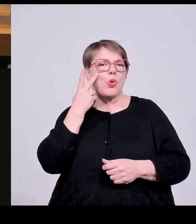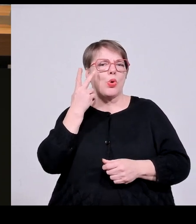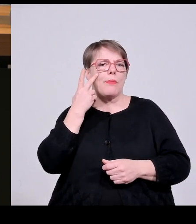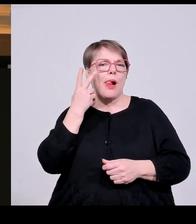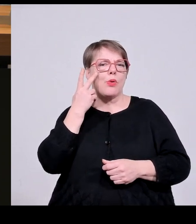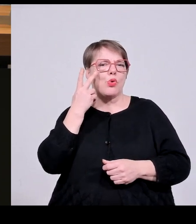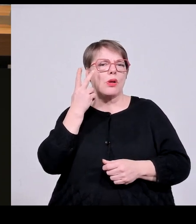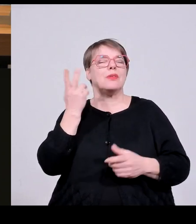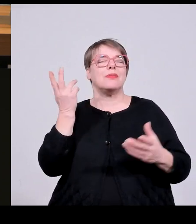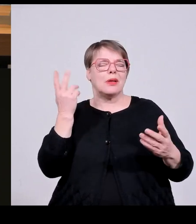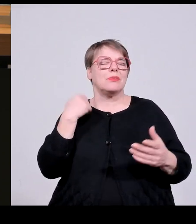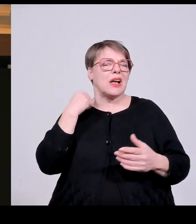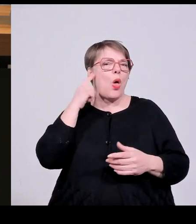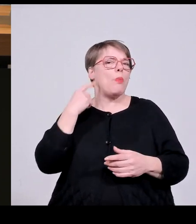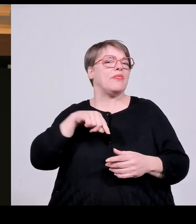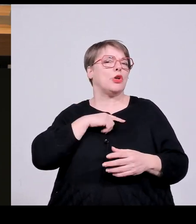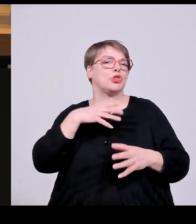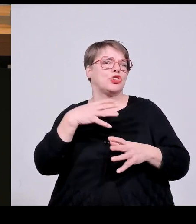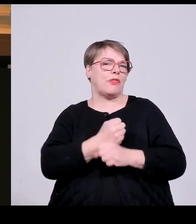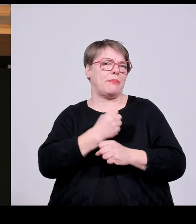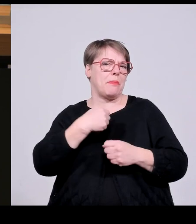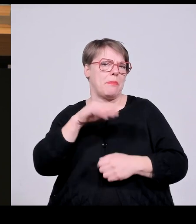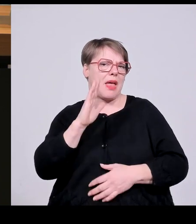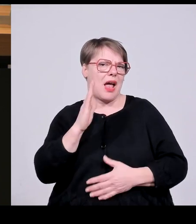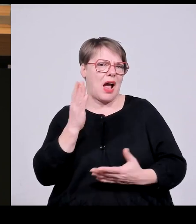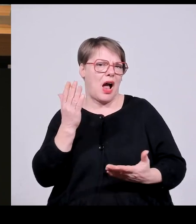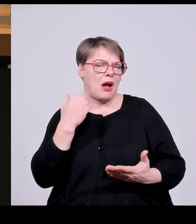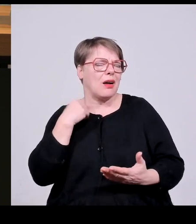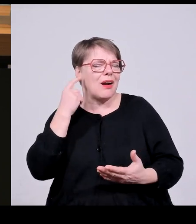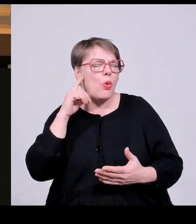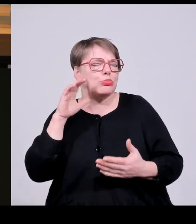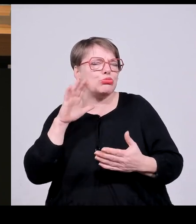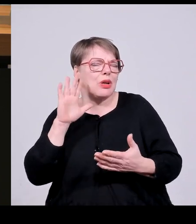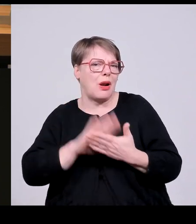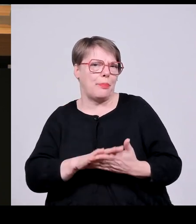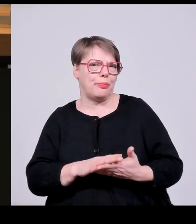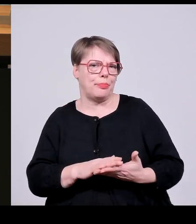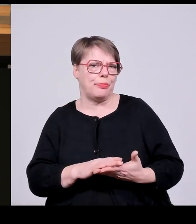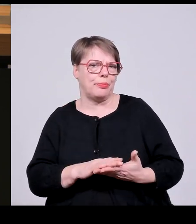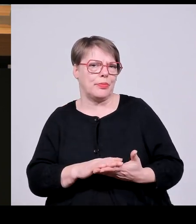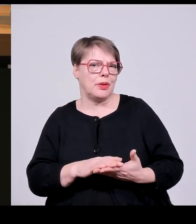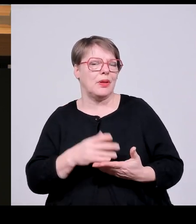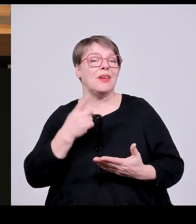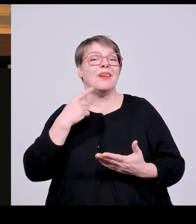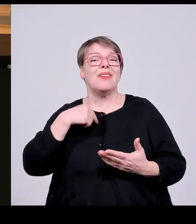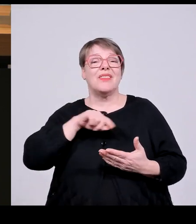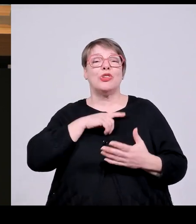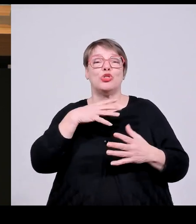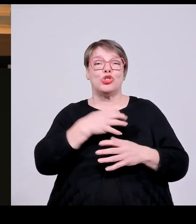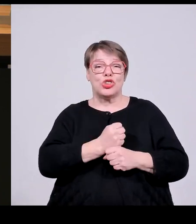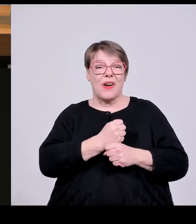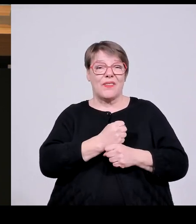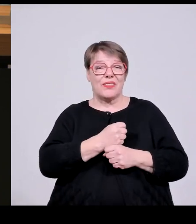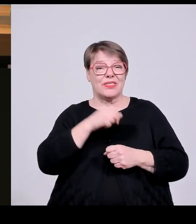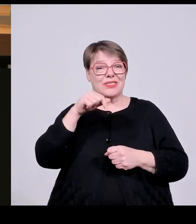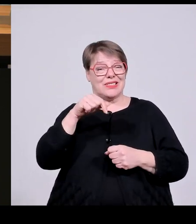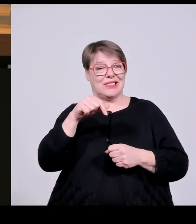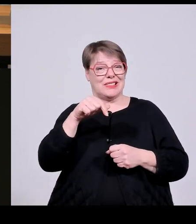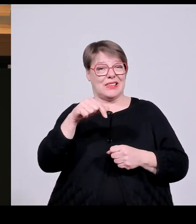Flüssiggas LNG-Terminals an der Küste vor allen die Gas zu bauen, dann muss es doch auch möglich sein Wohnungen in einer